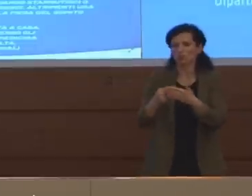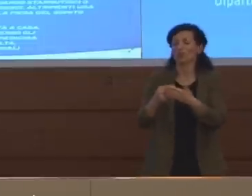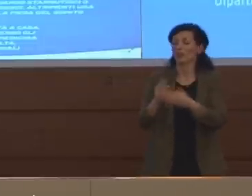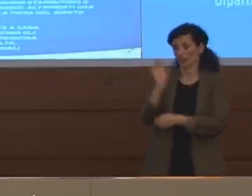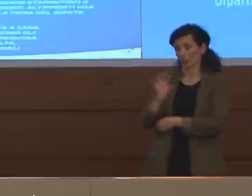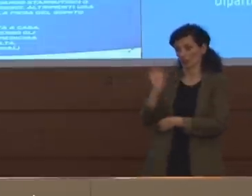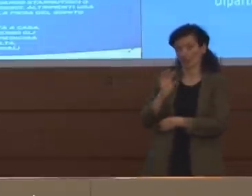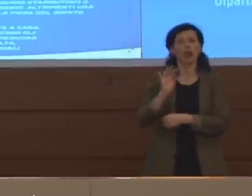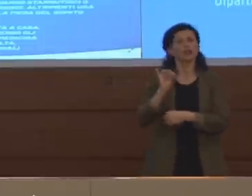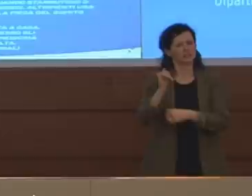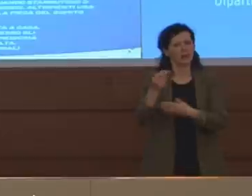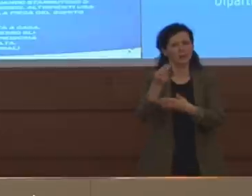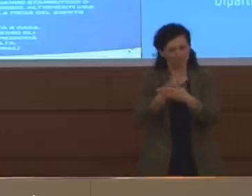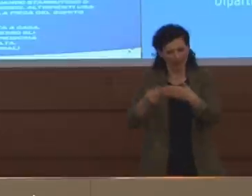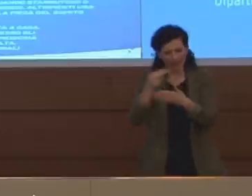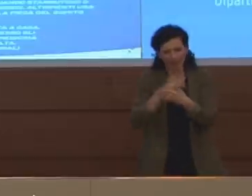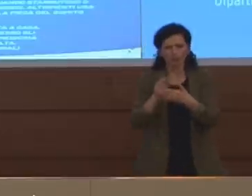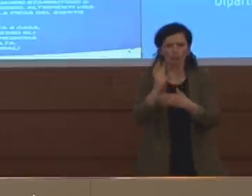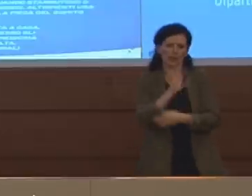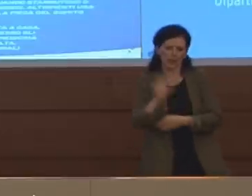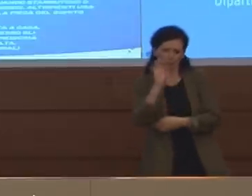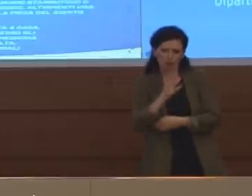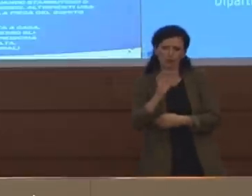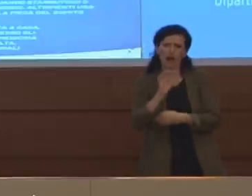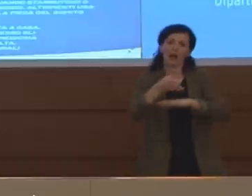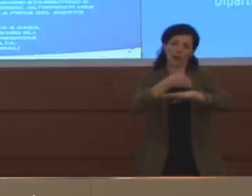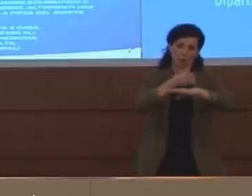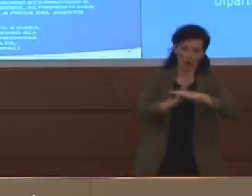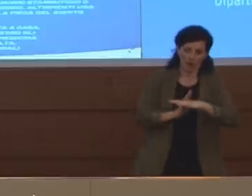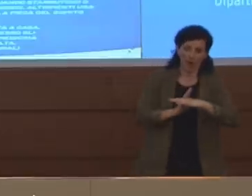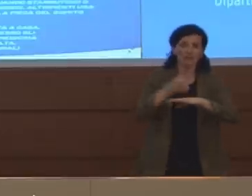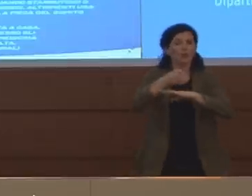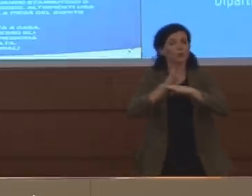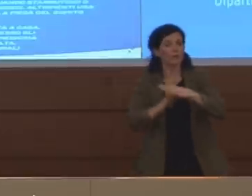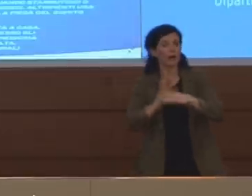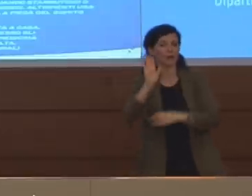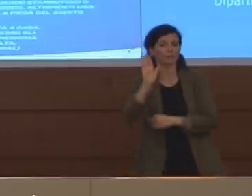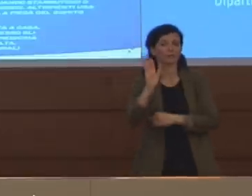regionale, in parte anche però è il Ministero che ha pianificato le azioni